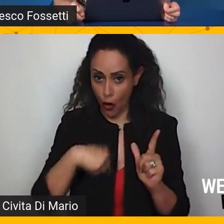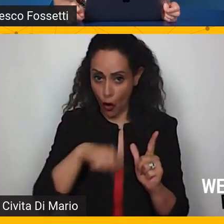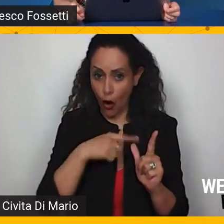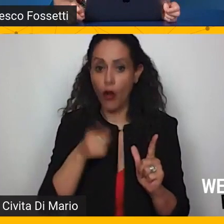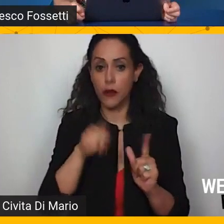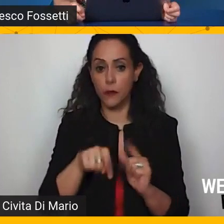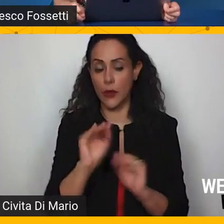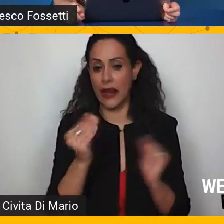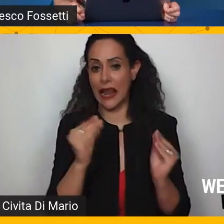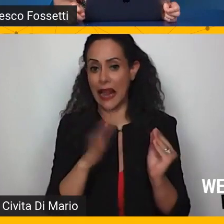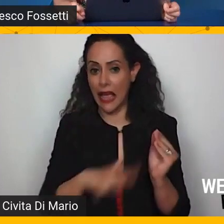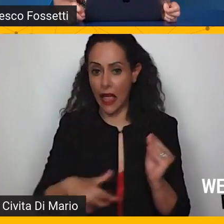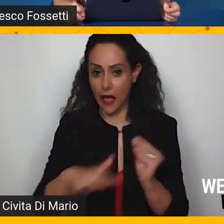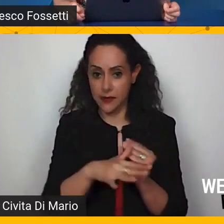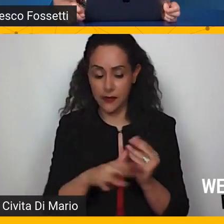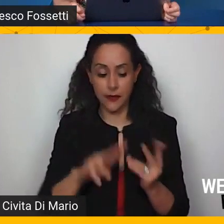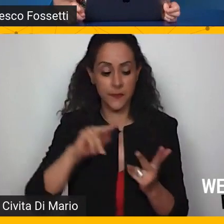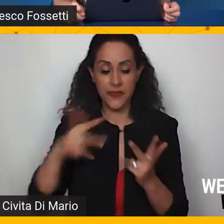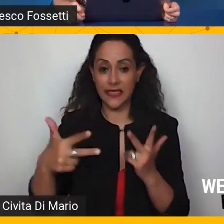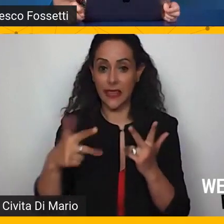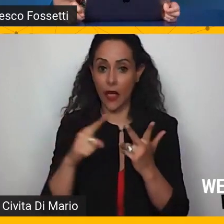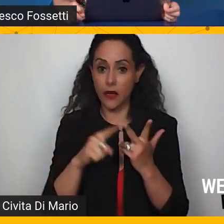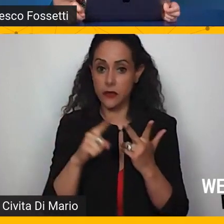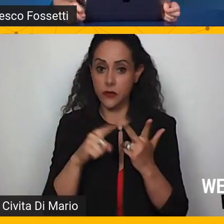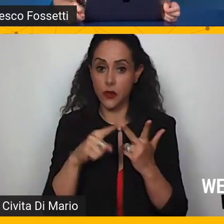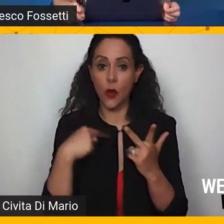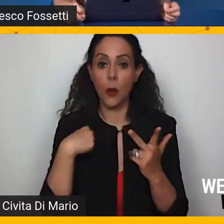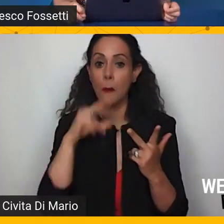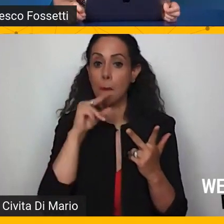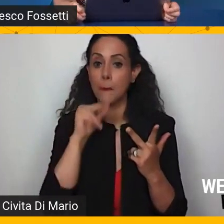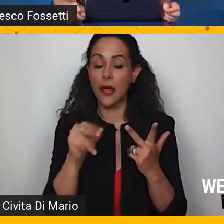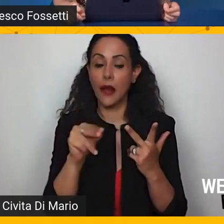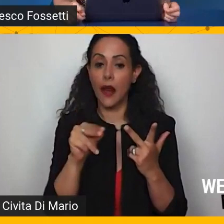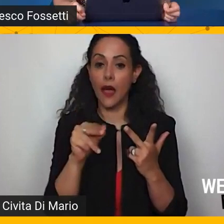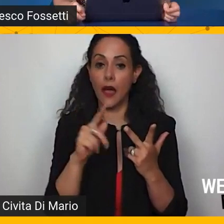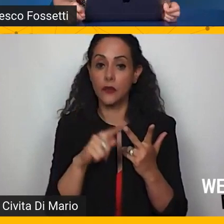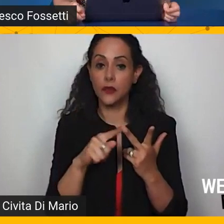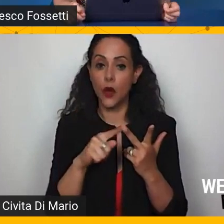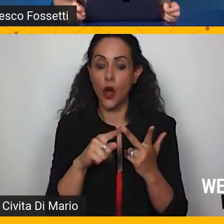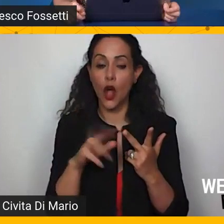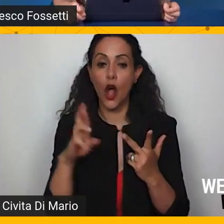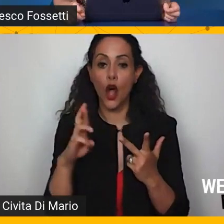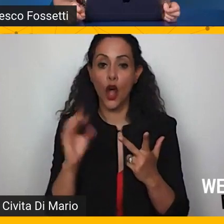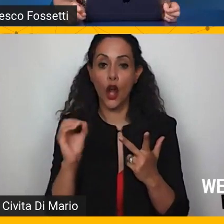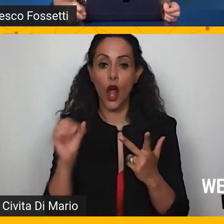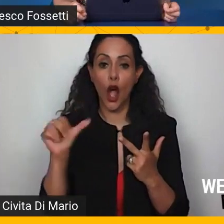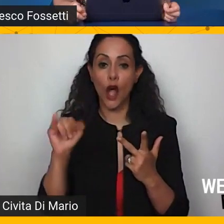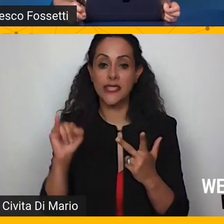anche ai nostri ragazzi il terzo appuntamento abbiamo